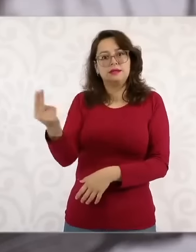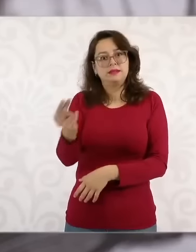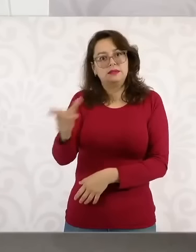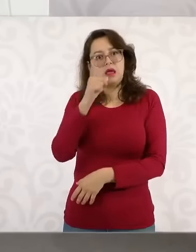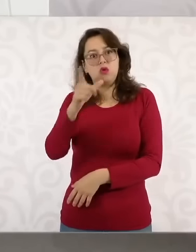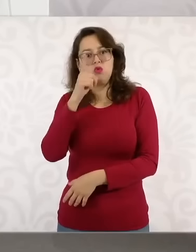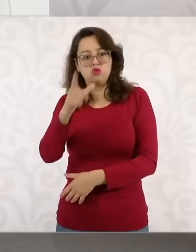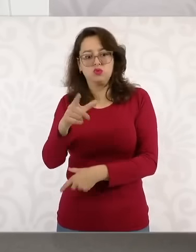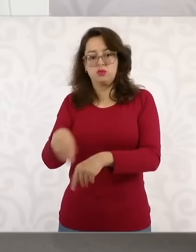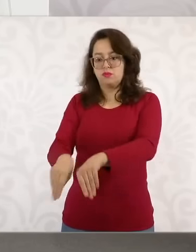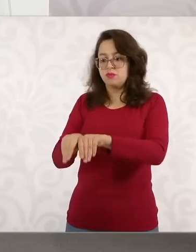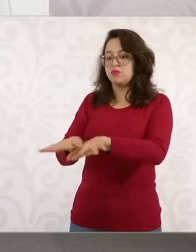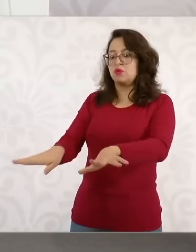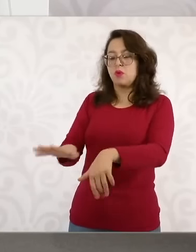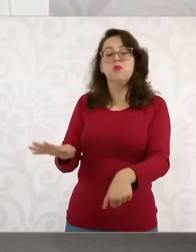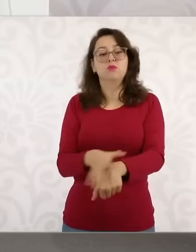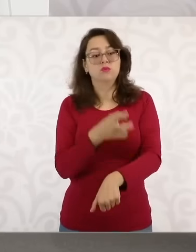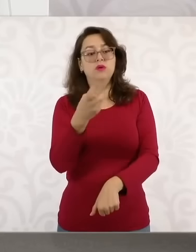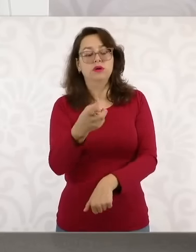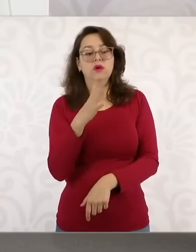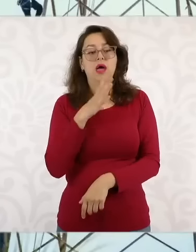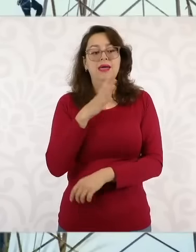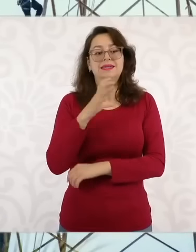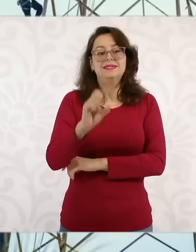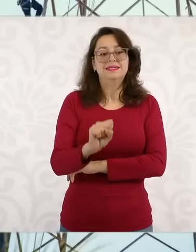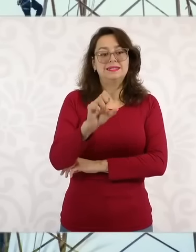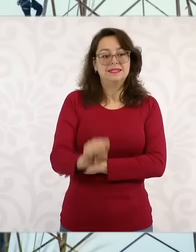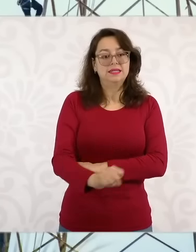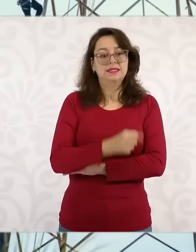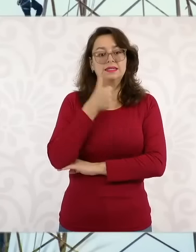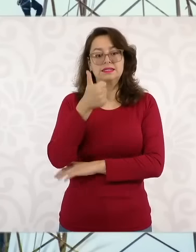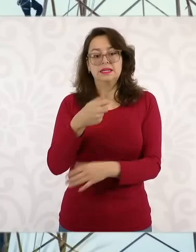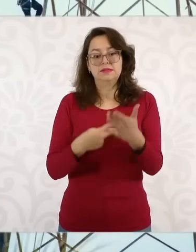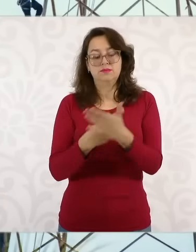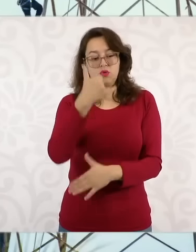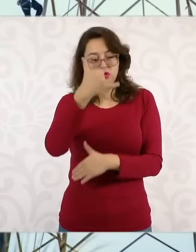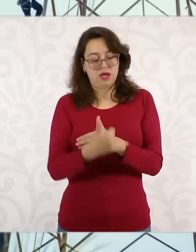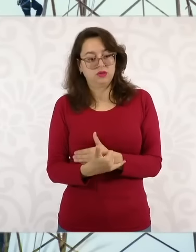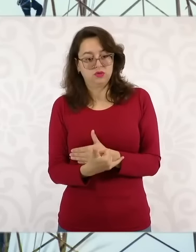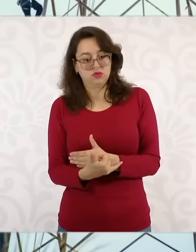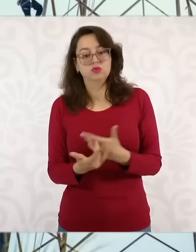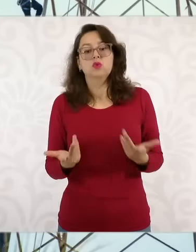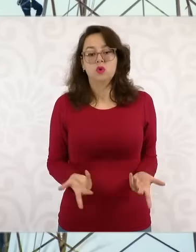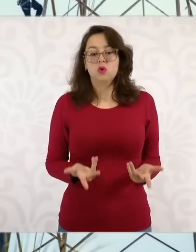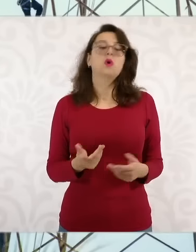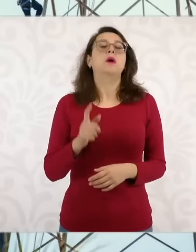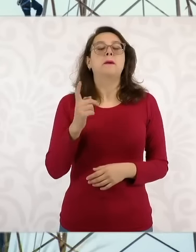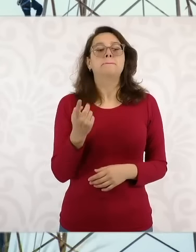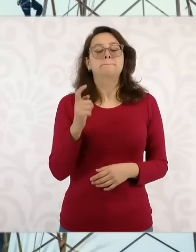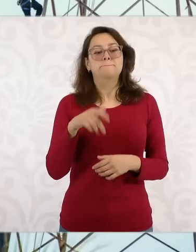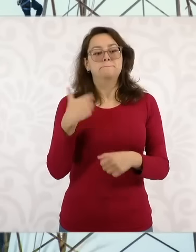avance de 66 proyectos de transmisión que vamos a ejecutar de manera prioritaria en 25 y 26,